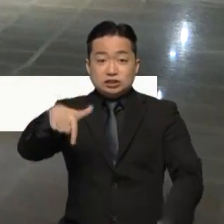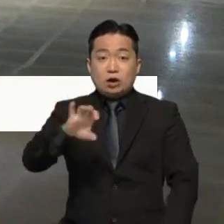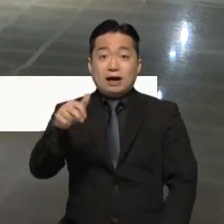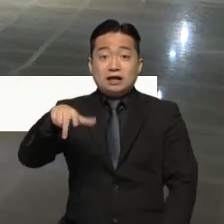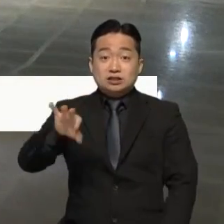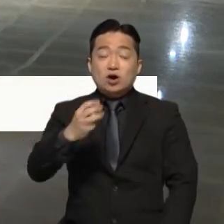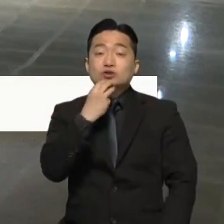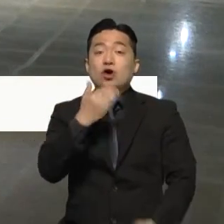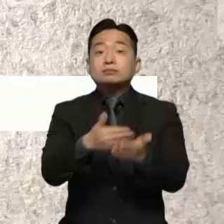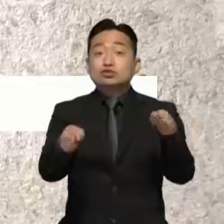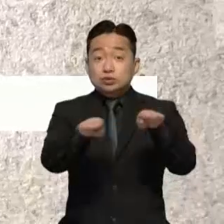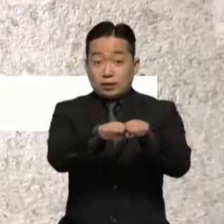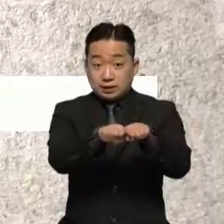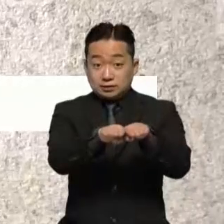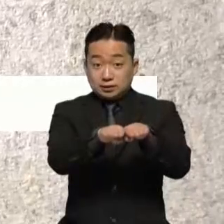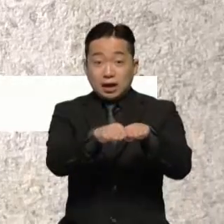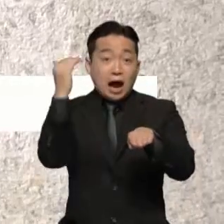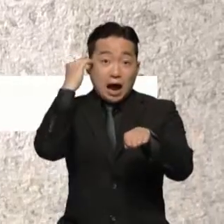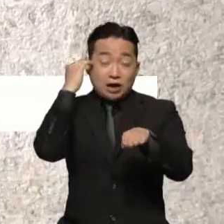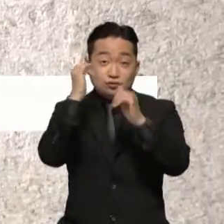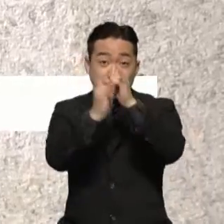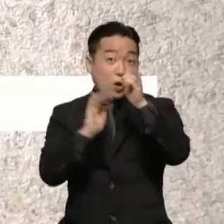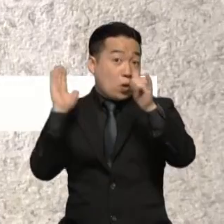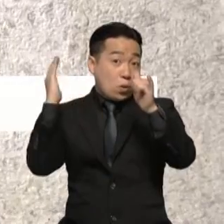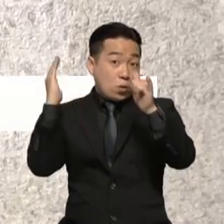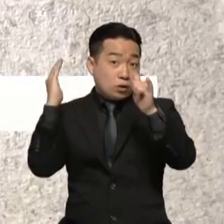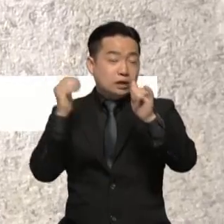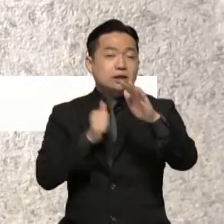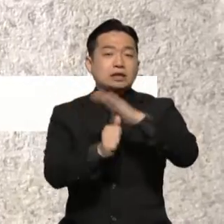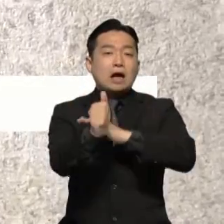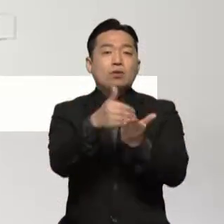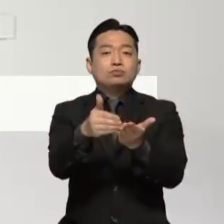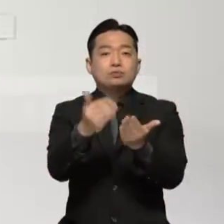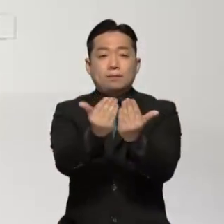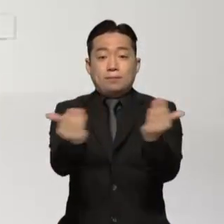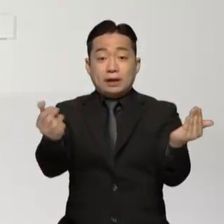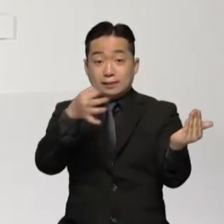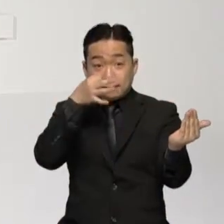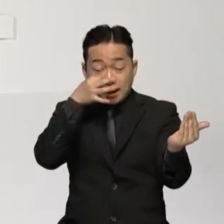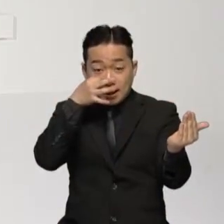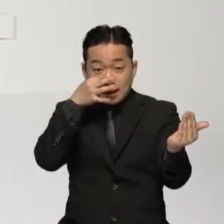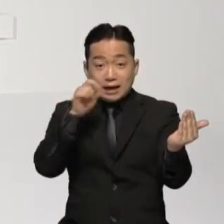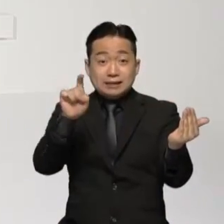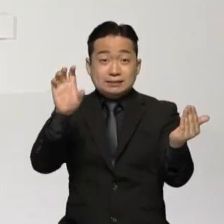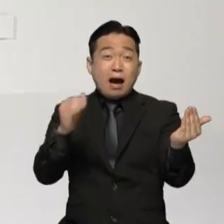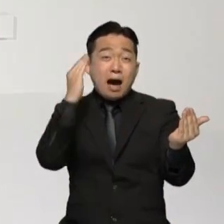서울미술관에서는 우리 근현대 대표 작품들을 볼 수 있습니다. 10만 개의 푸른 점들로 그리운 강산과